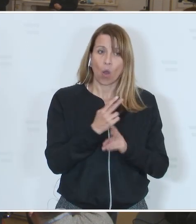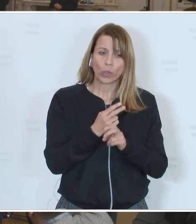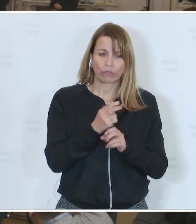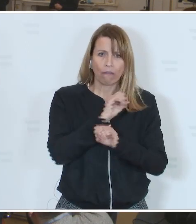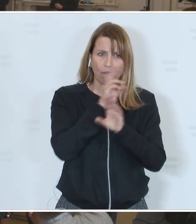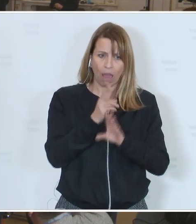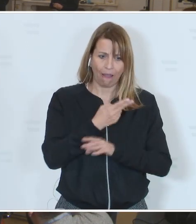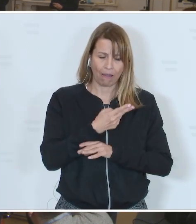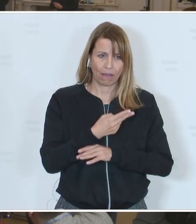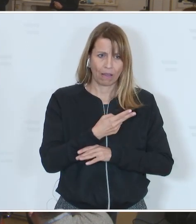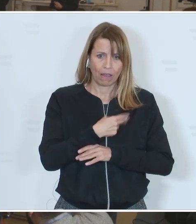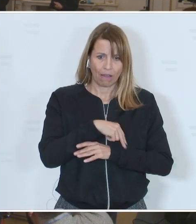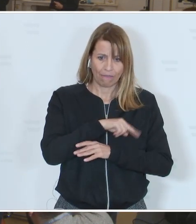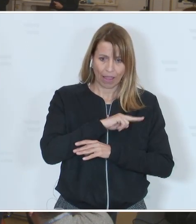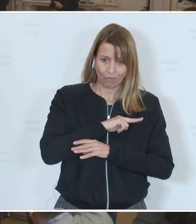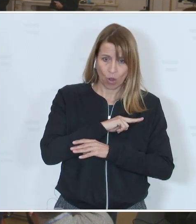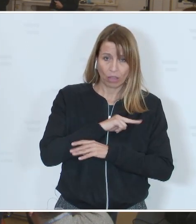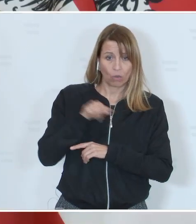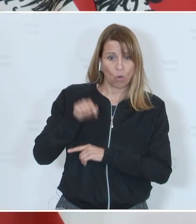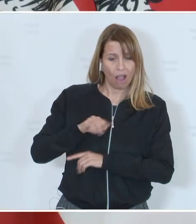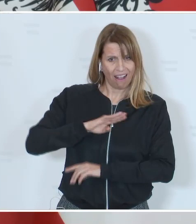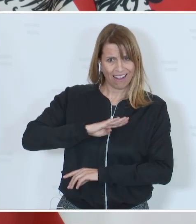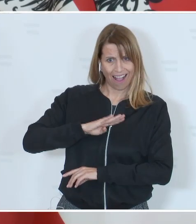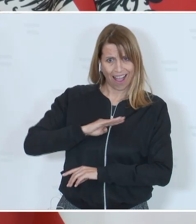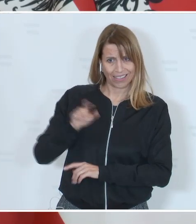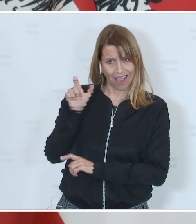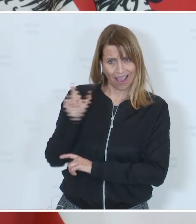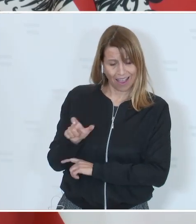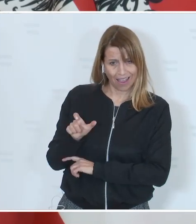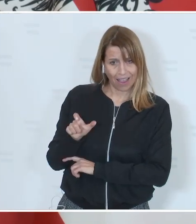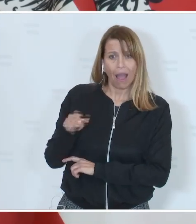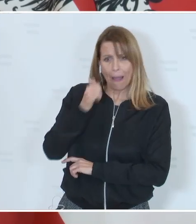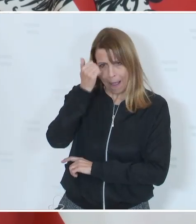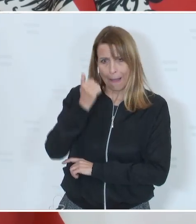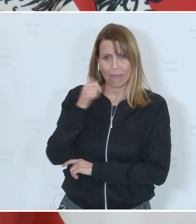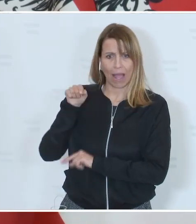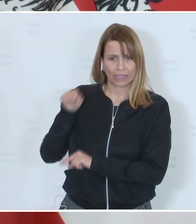die Hamas als Terrororganisation trägt. Die Hamas benützt Zivilisten als Schutzschilde,